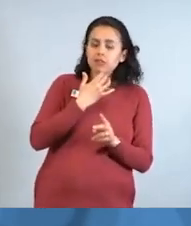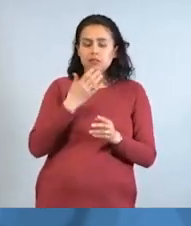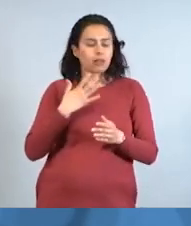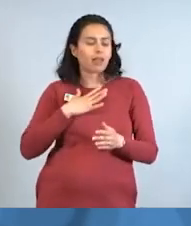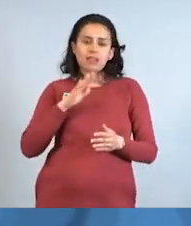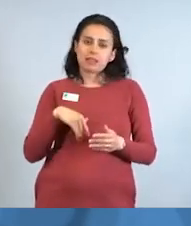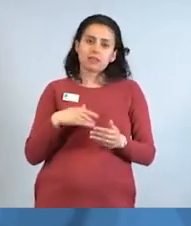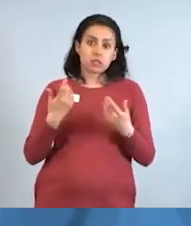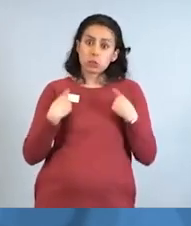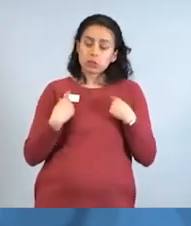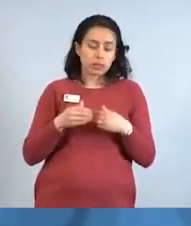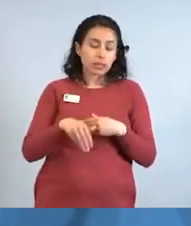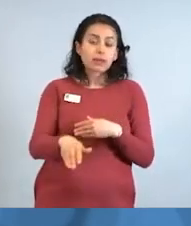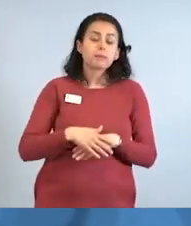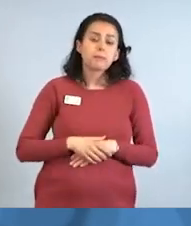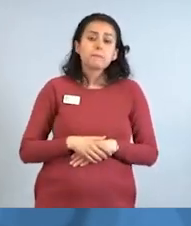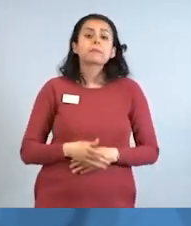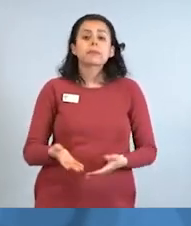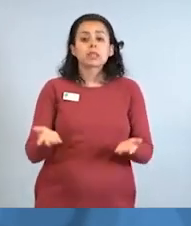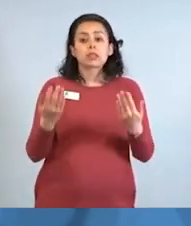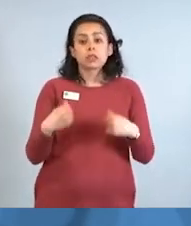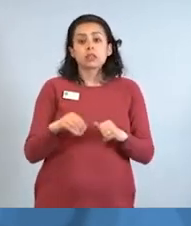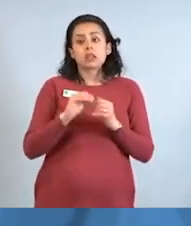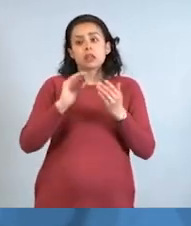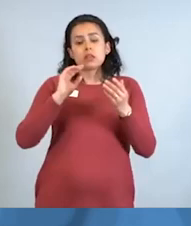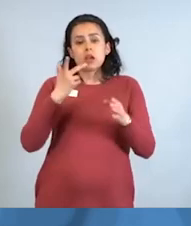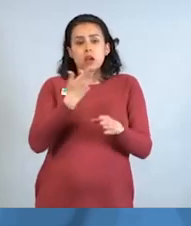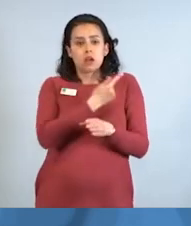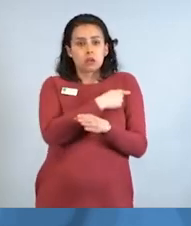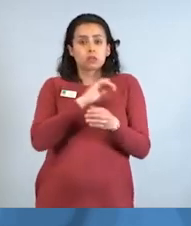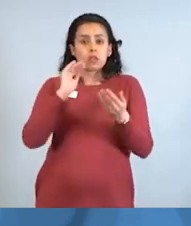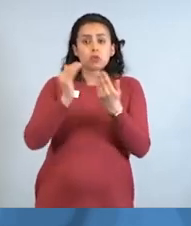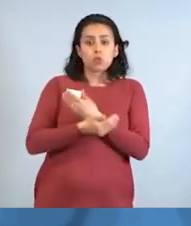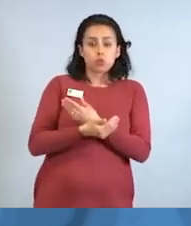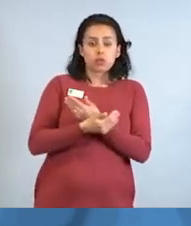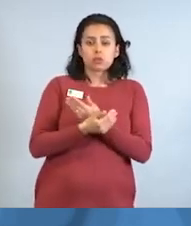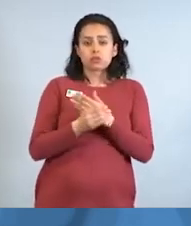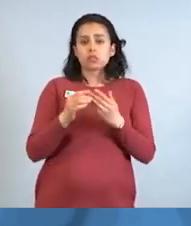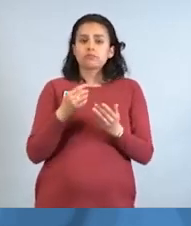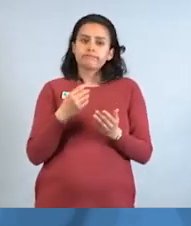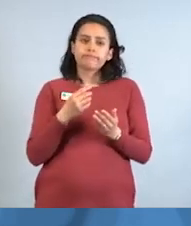Hyvä. Mennään sitten vielä näiden rokotteiden turvallisuuteen ja mahdollisiin haittoihin.